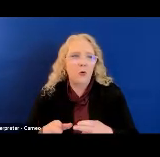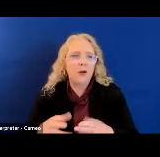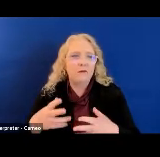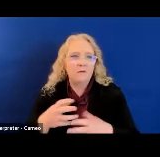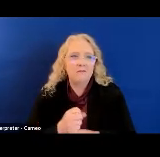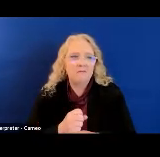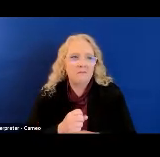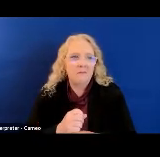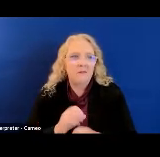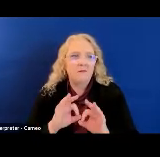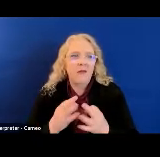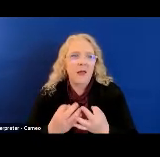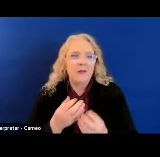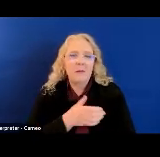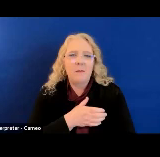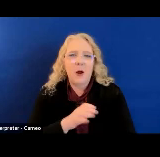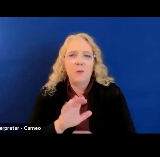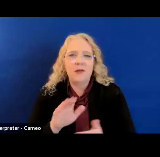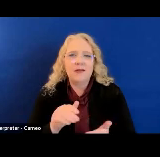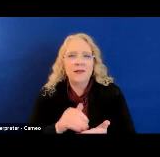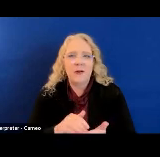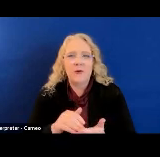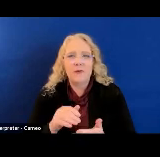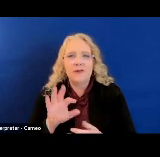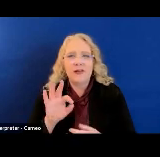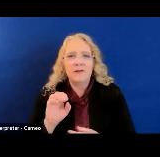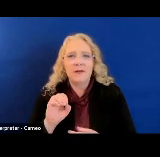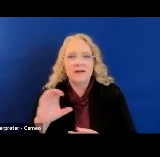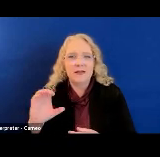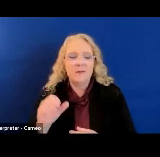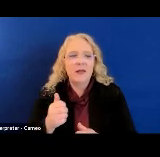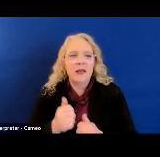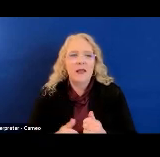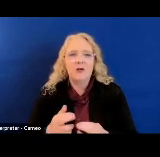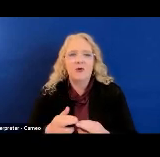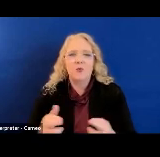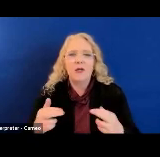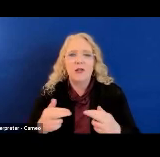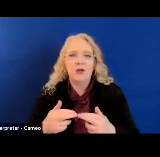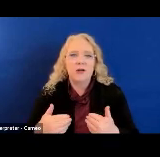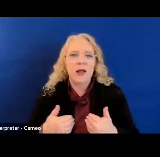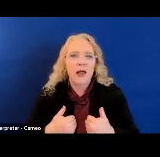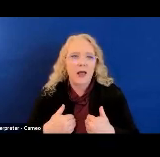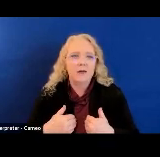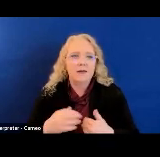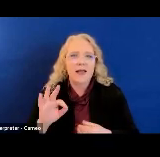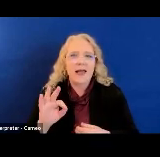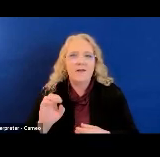tiene 41 regiones. Cada región tiene una organización sin fines de lucro que recibe fondos de subvenciones de FEC